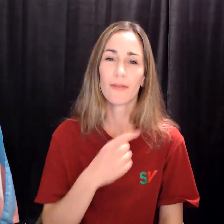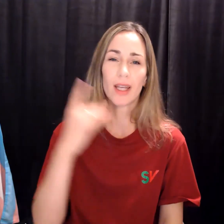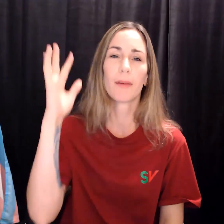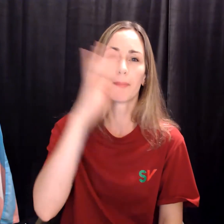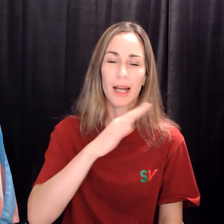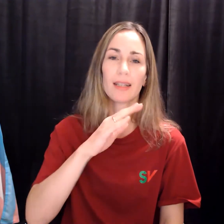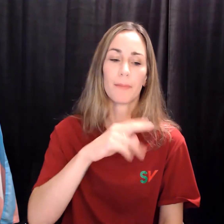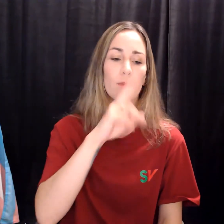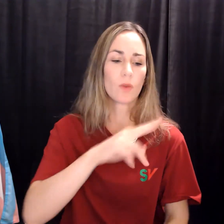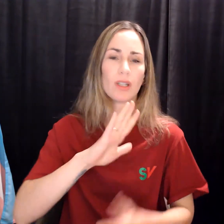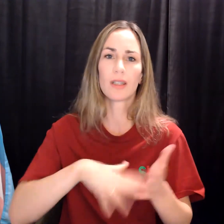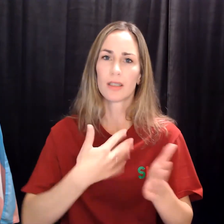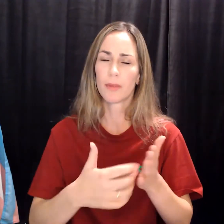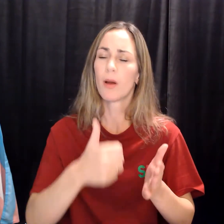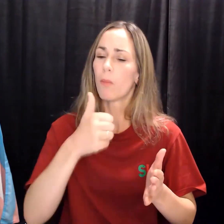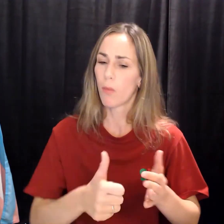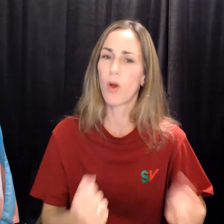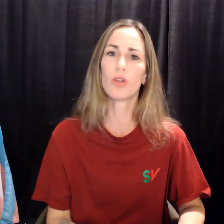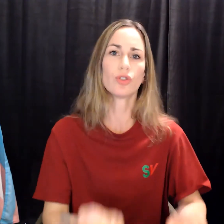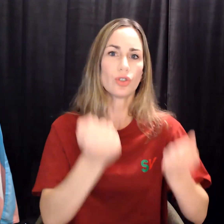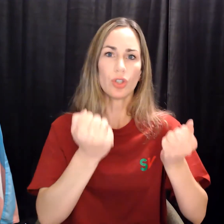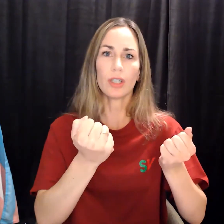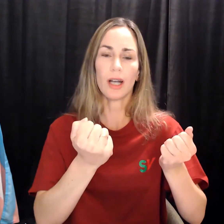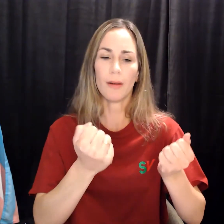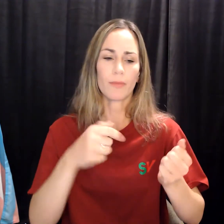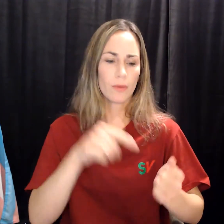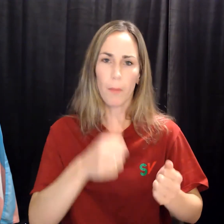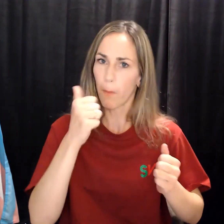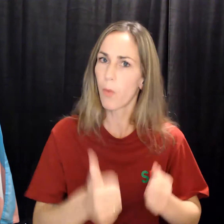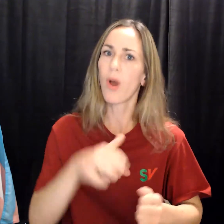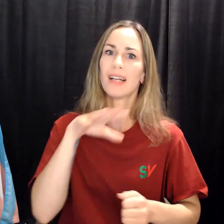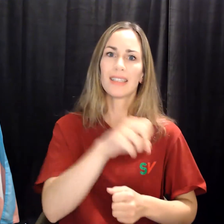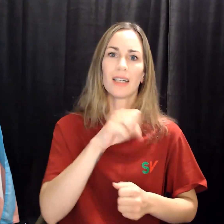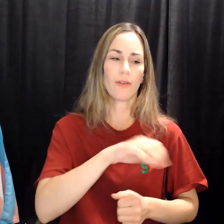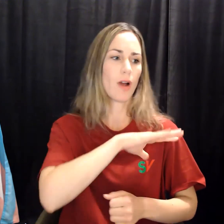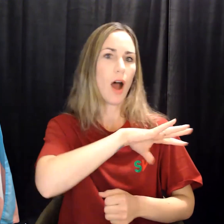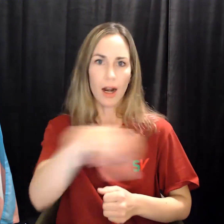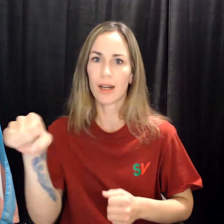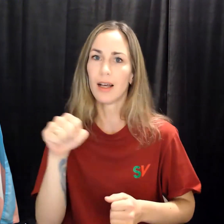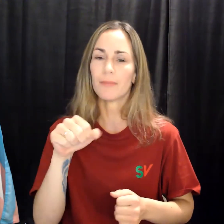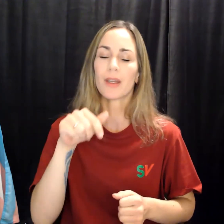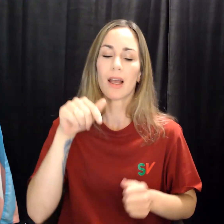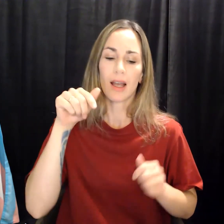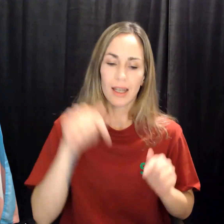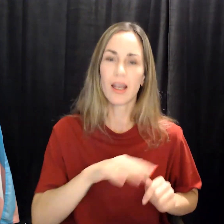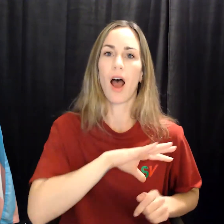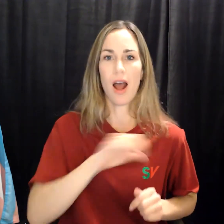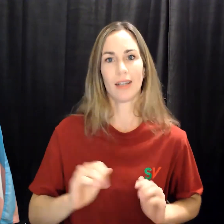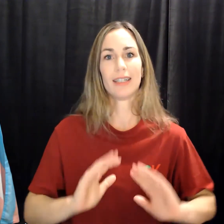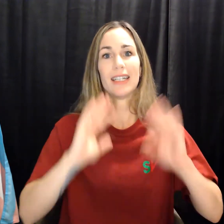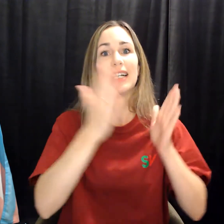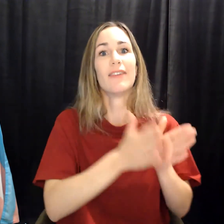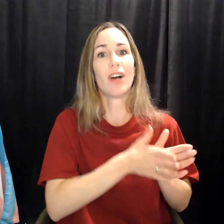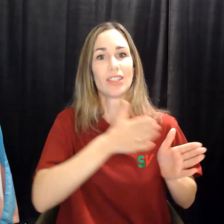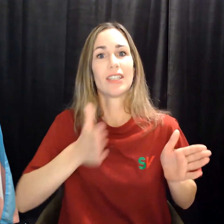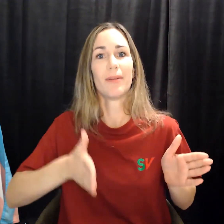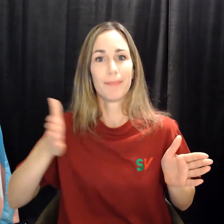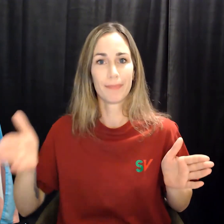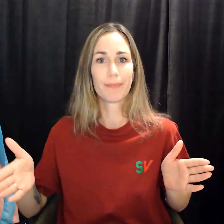Vi mener at norsk tegnspråk må styrkes og være tilgjengelig for alle i alle livsfaser.